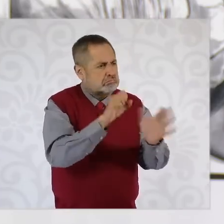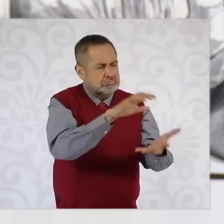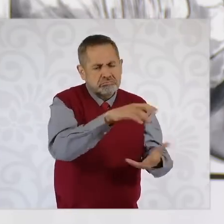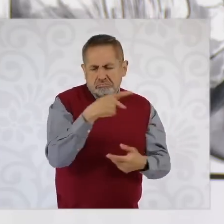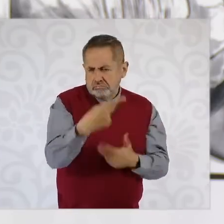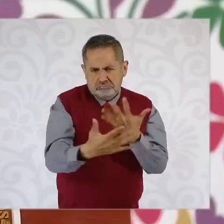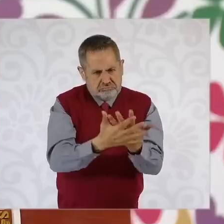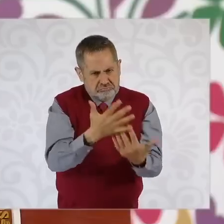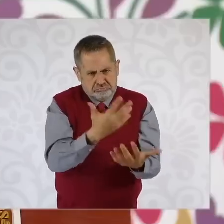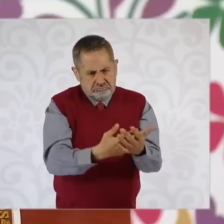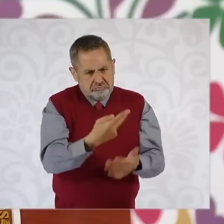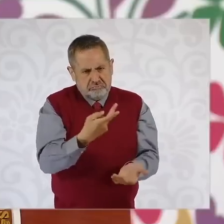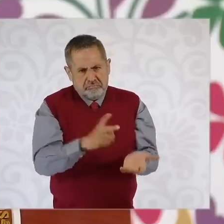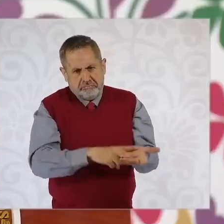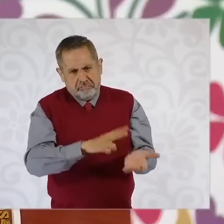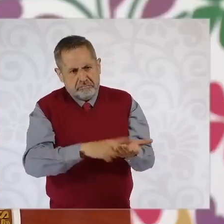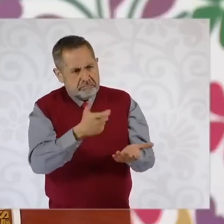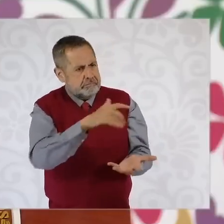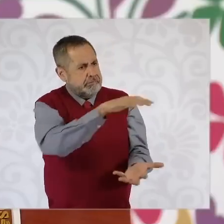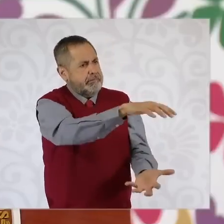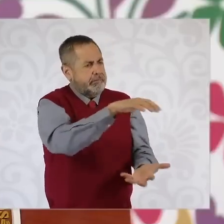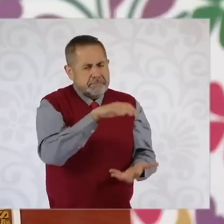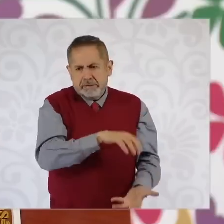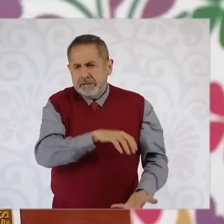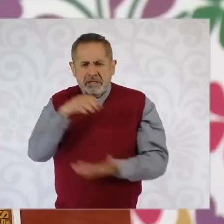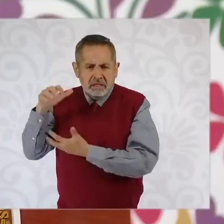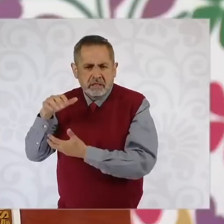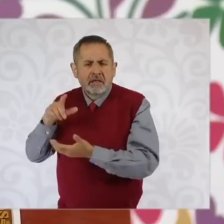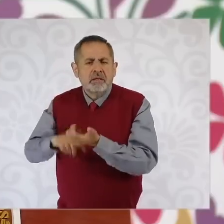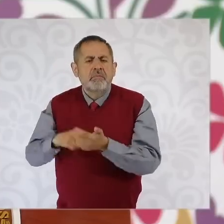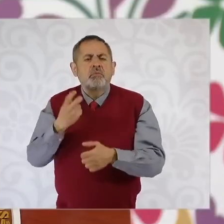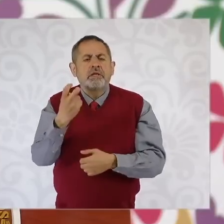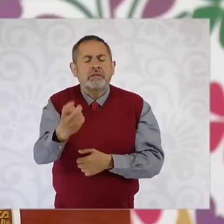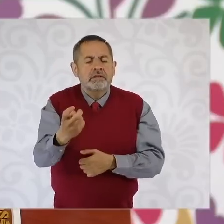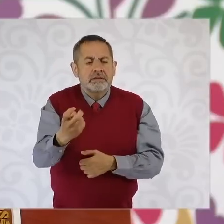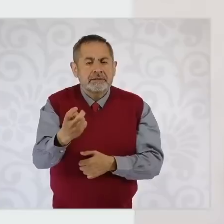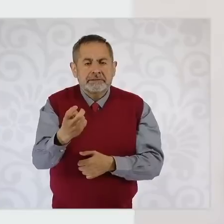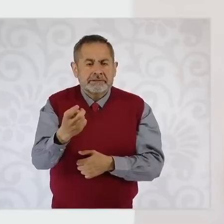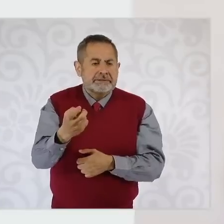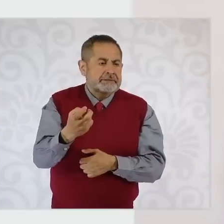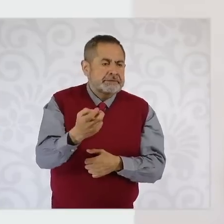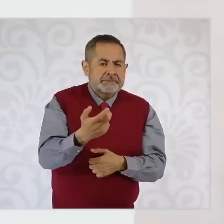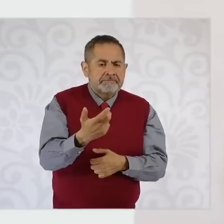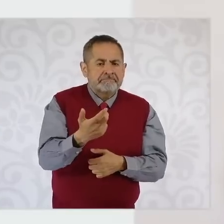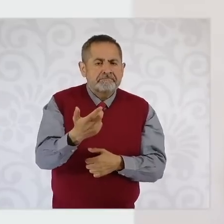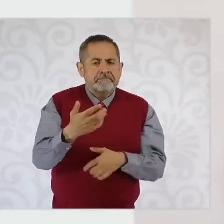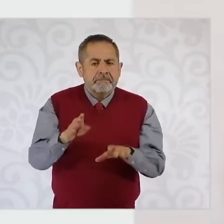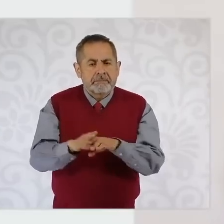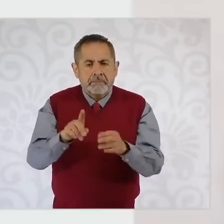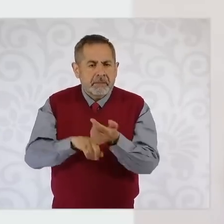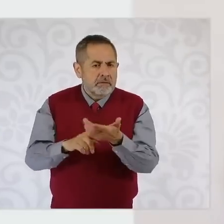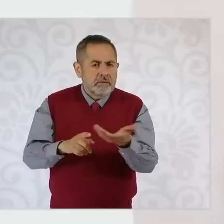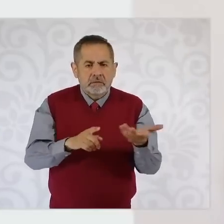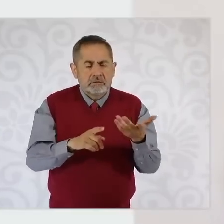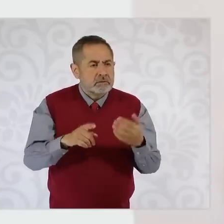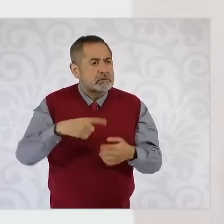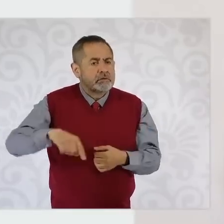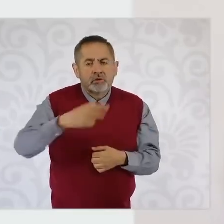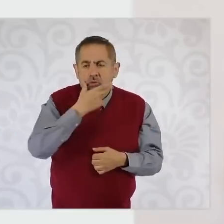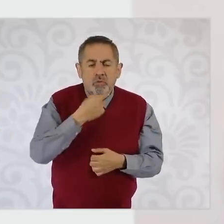su trabajo y por eso el reconocimiento que hacemos de las y los migrantes de las y los mexicanos que